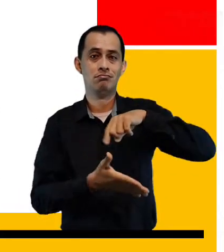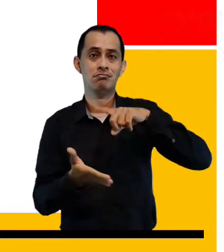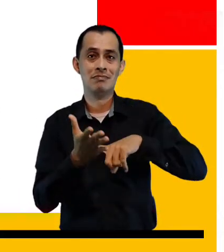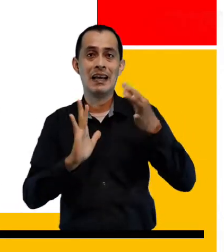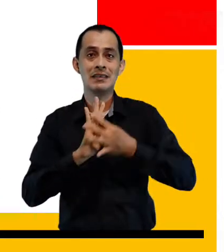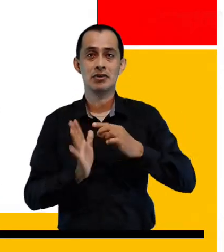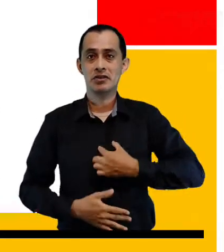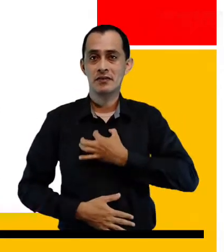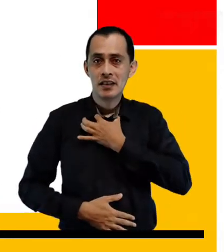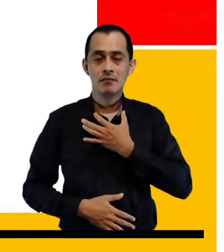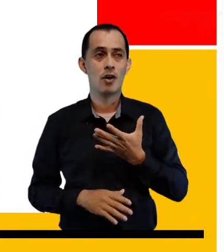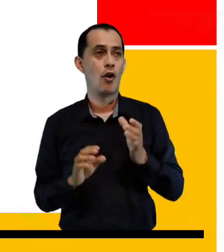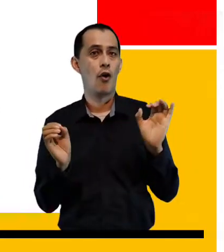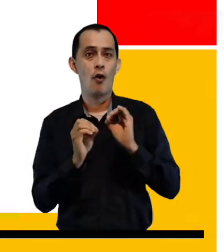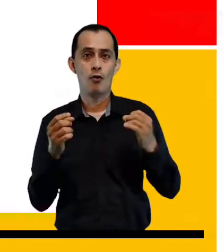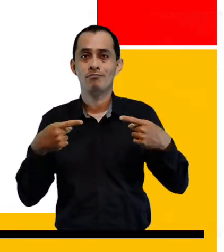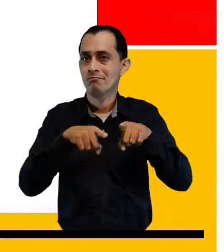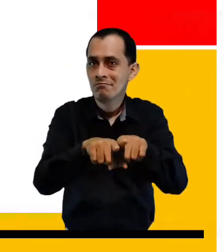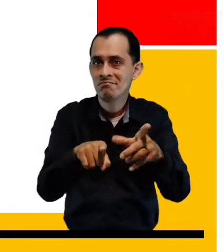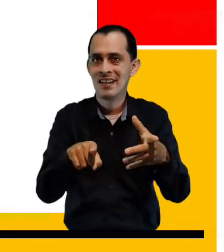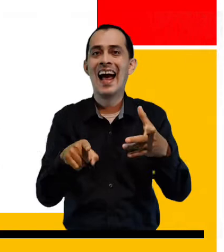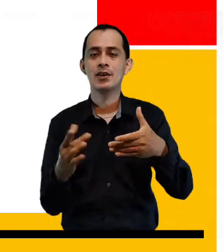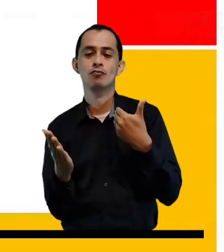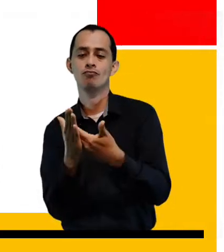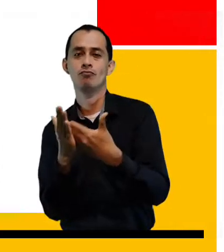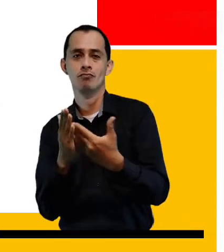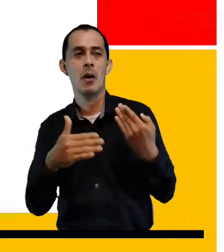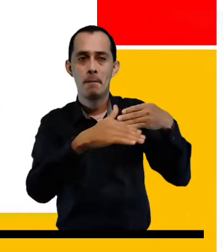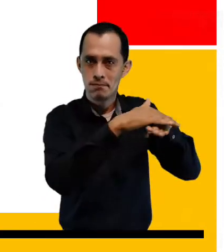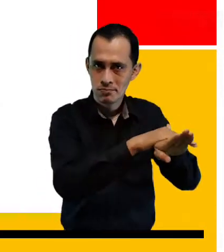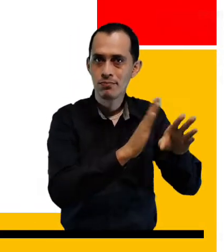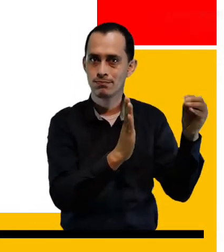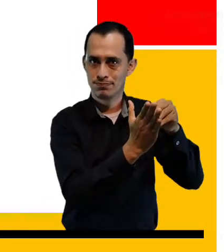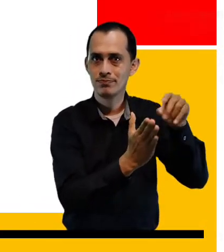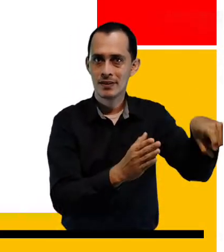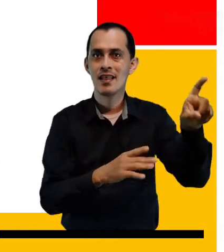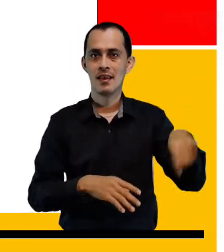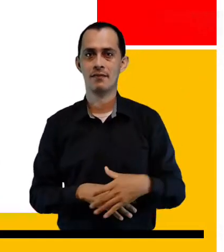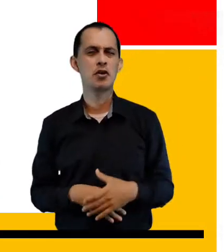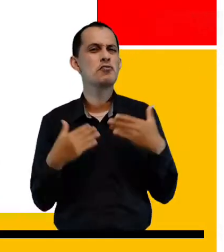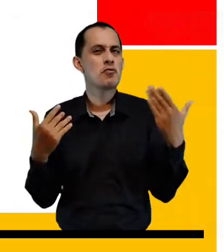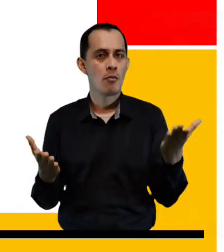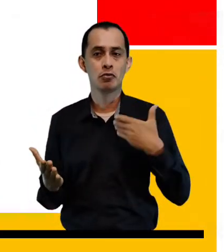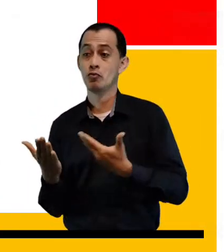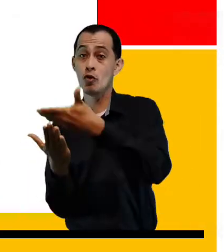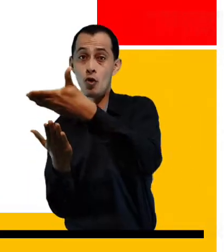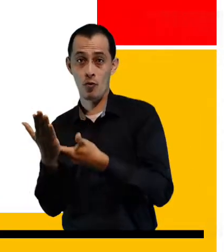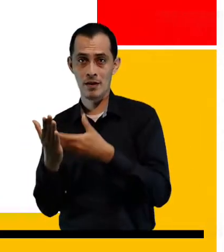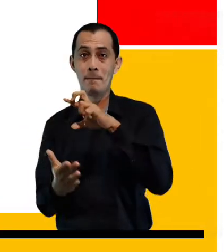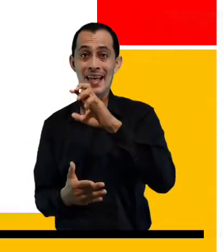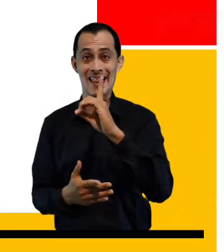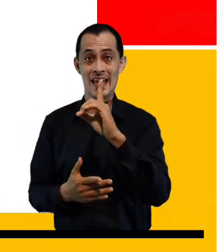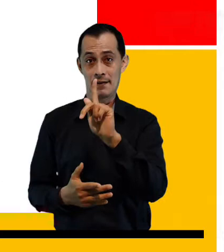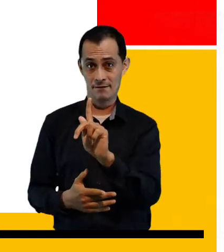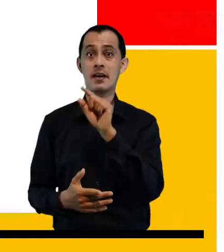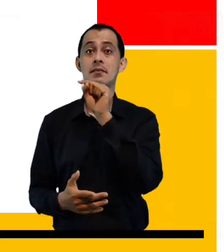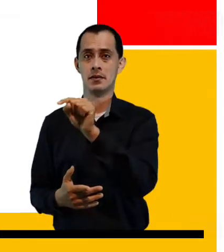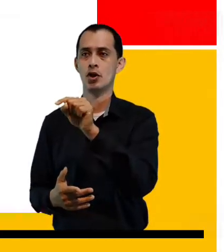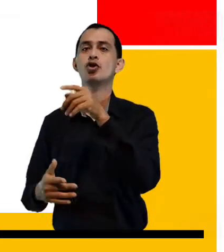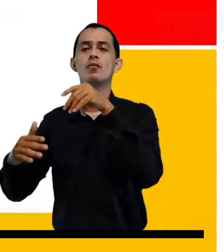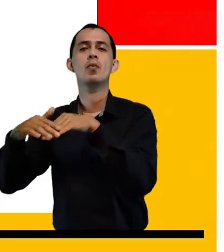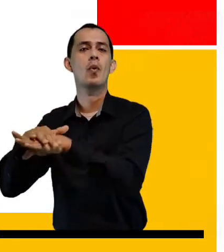tendrá que anexar el soporte mediante la opción de carga de documentos, también se va a incluir